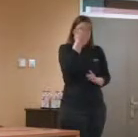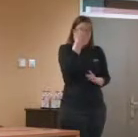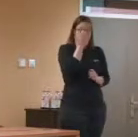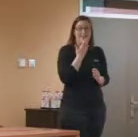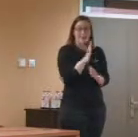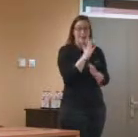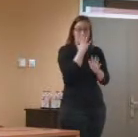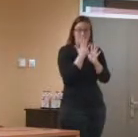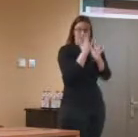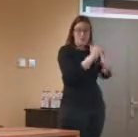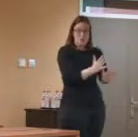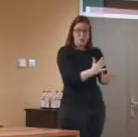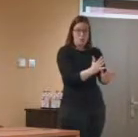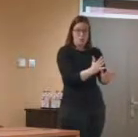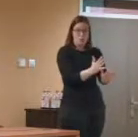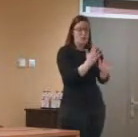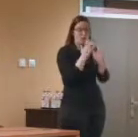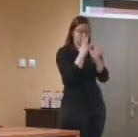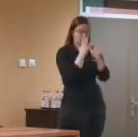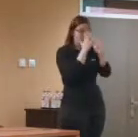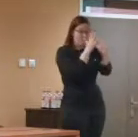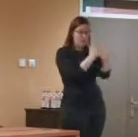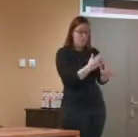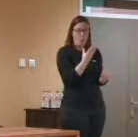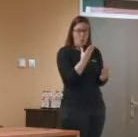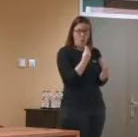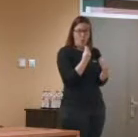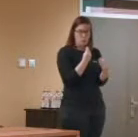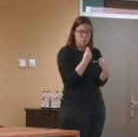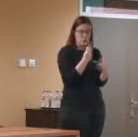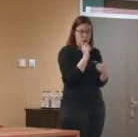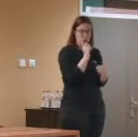de 10 años por muchos delitos finalmente